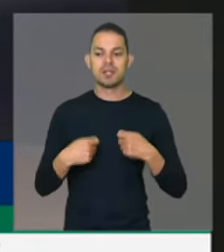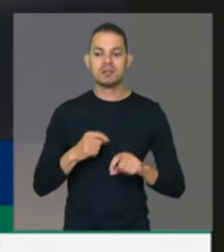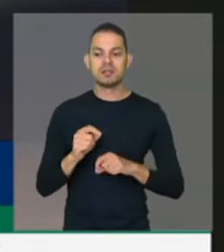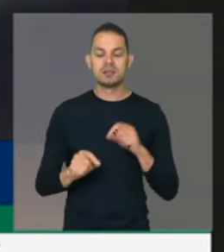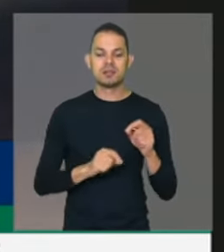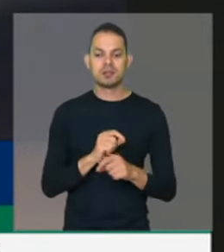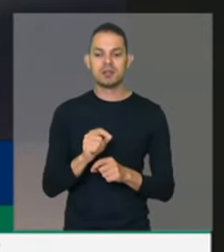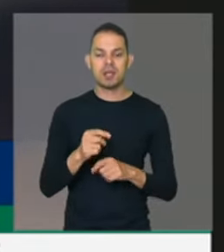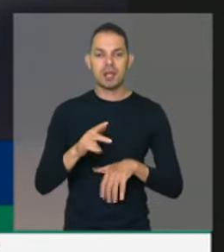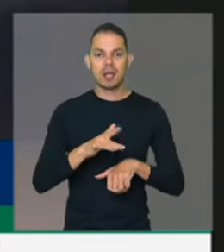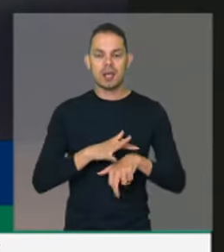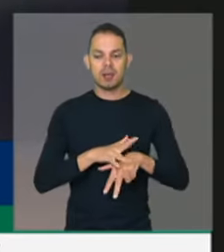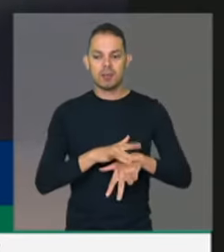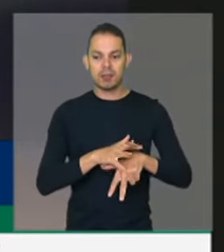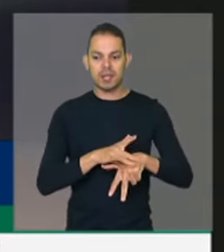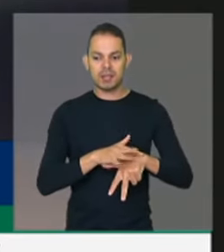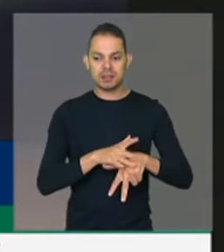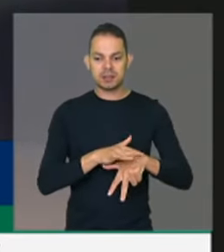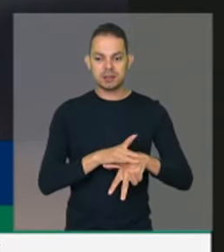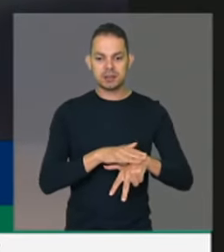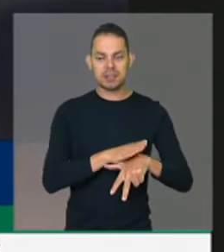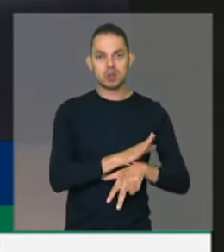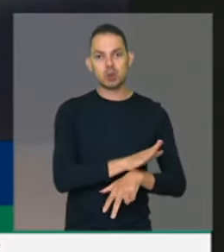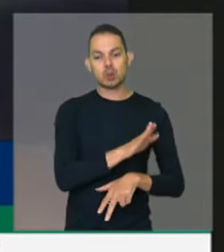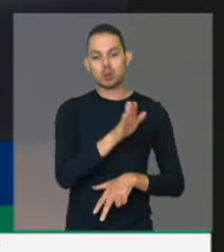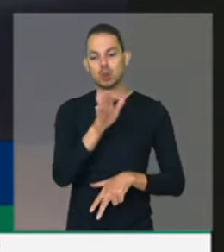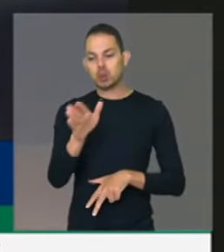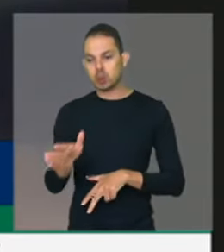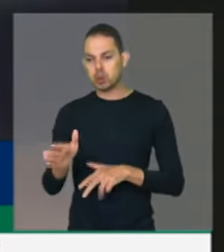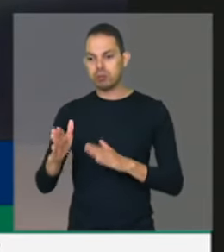GENTE, QUANDO ESSES PACIENTES VÃO PARA ESSES HOSPITAIS, ELE CHEGA LÁ COM EQUIPE PRONTA,